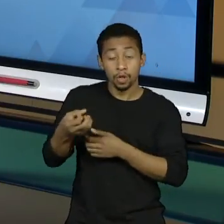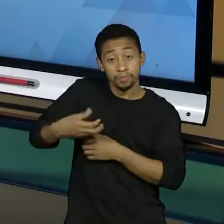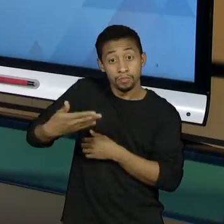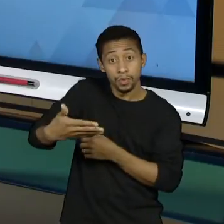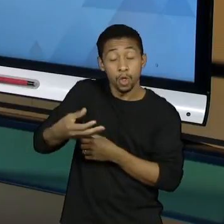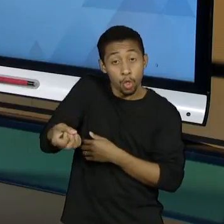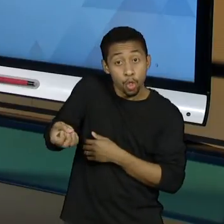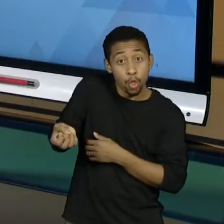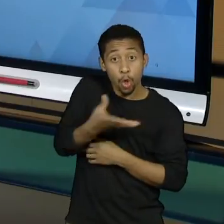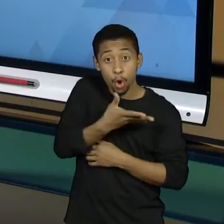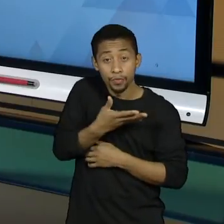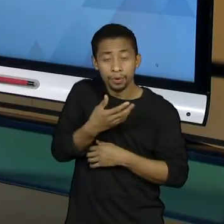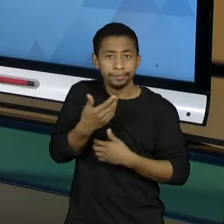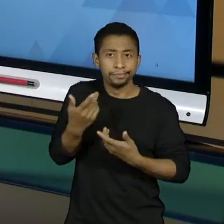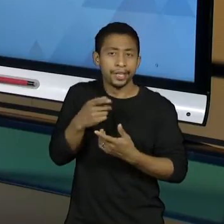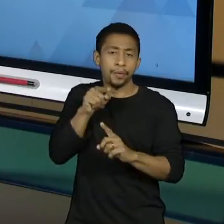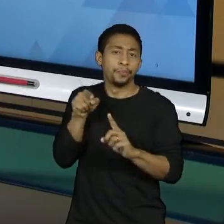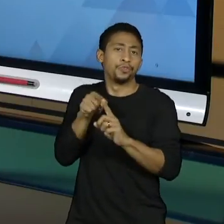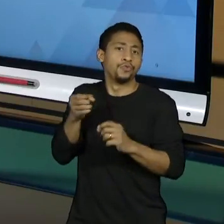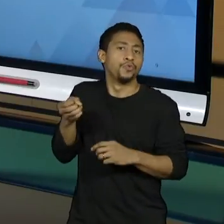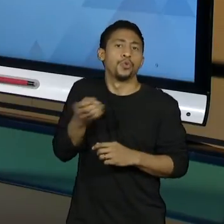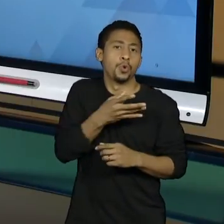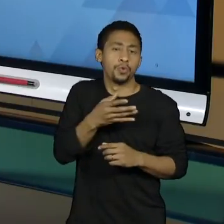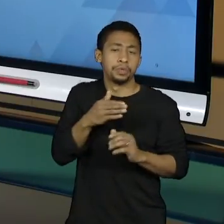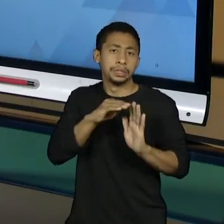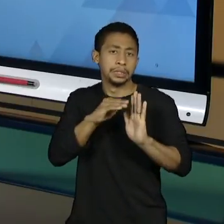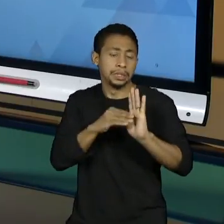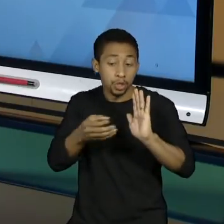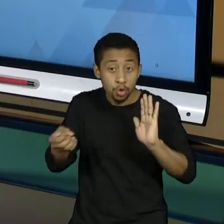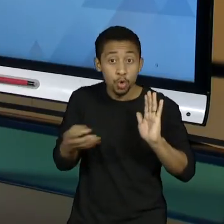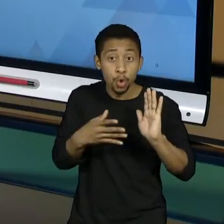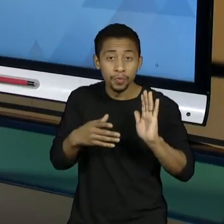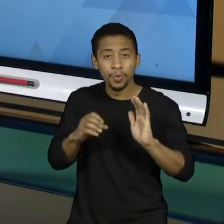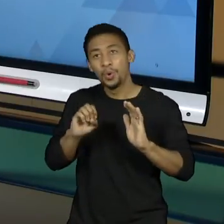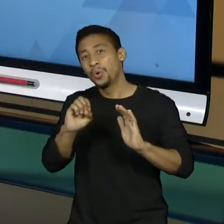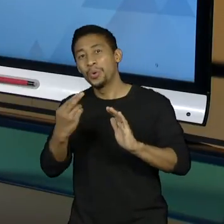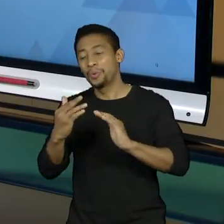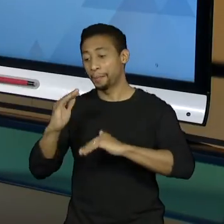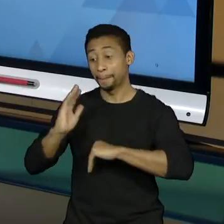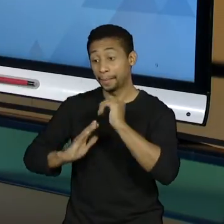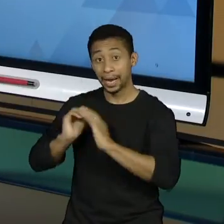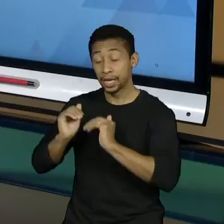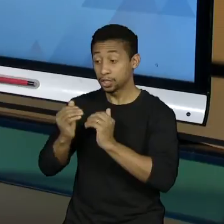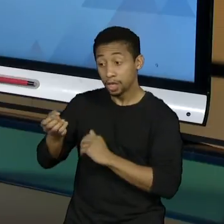PARCEIRA QUE ELA NÃO TINHA ESSA, VAMOS DIZER ASSIM, PRÁTICA DE USAR FERRAMENTAS COMPUTACIONAIS PARA AUXILIAR NO ENSINO DE